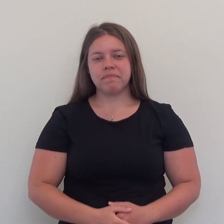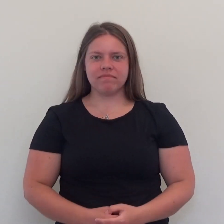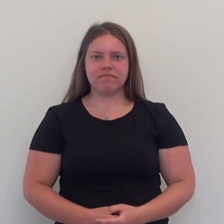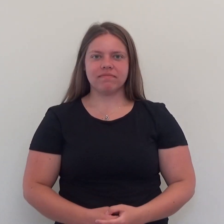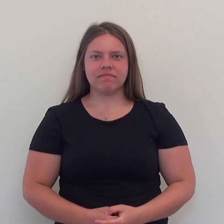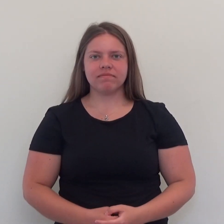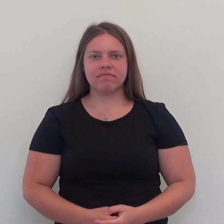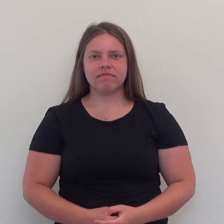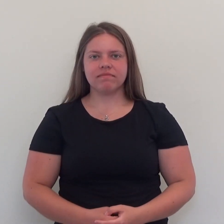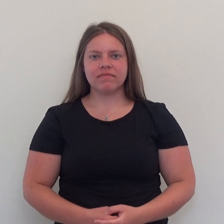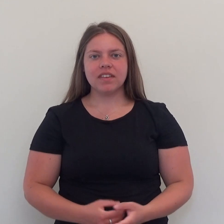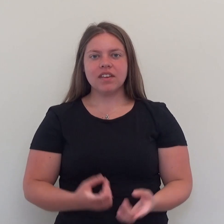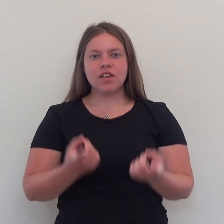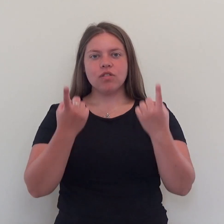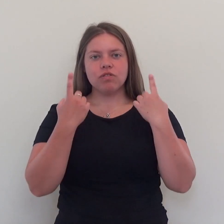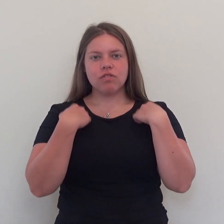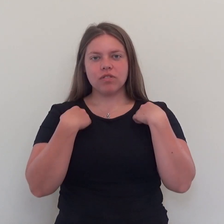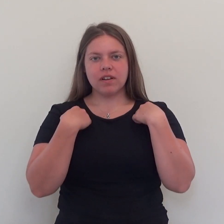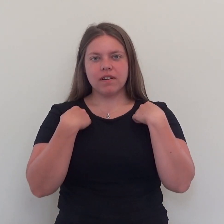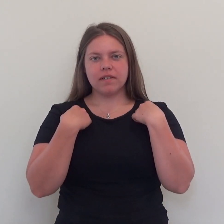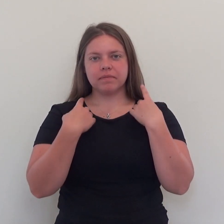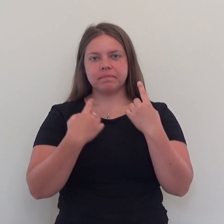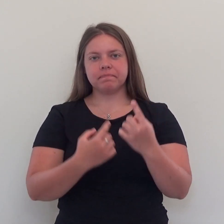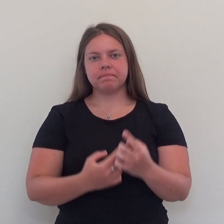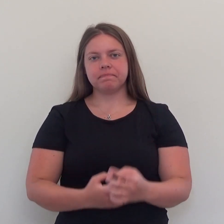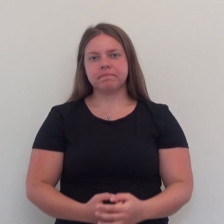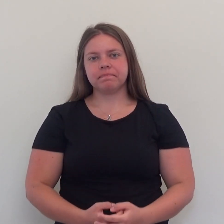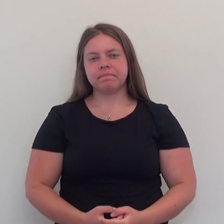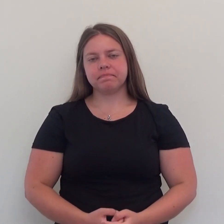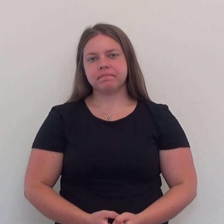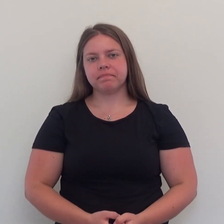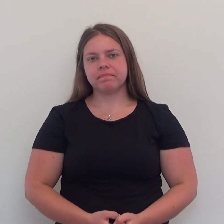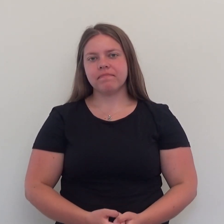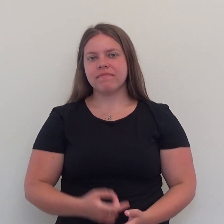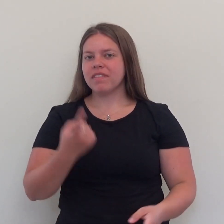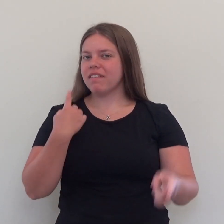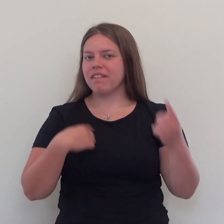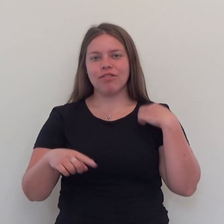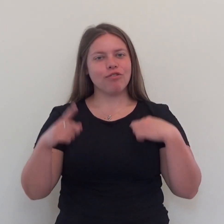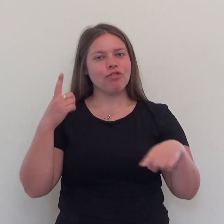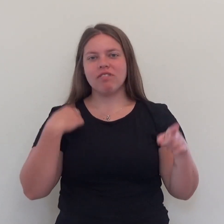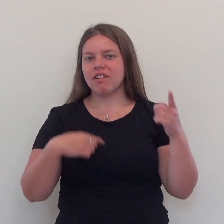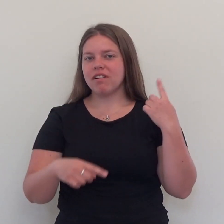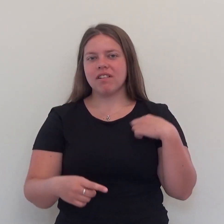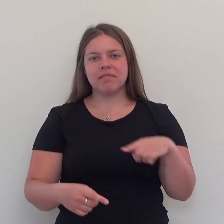TOTELLA - TOTTELEMATON